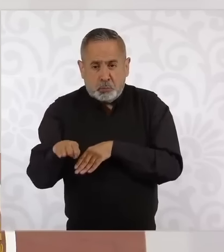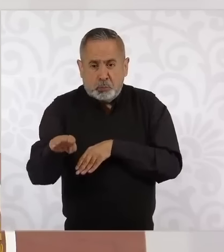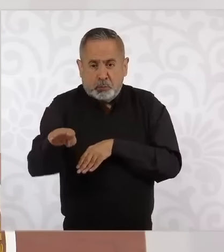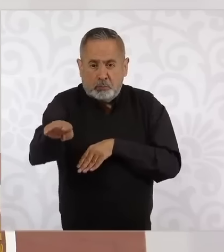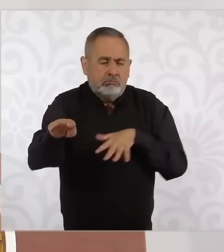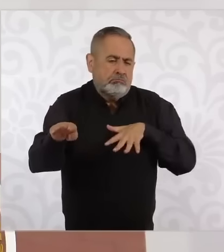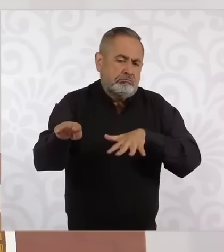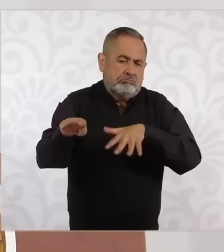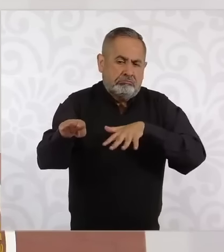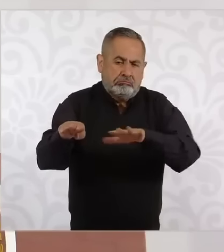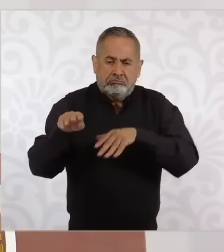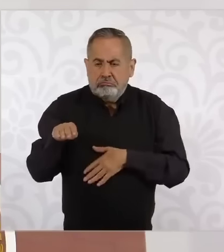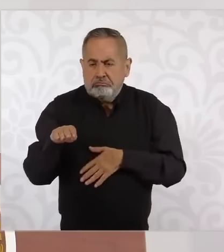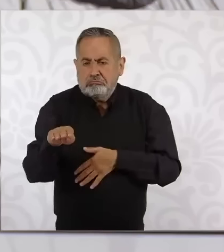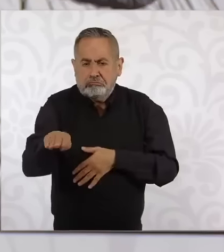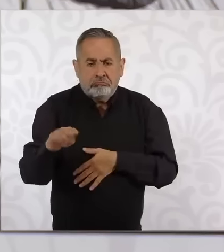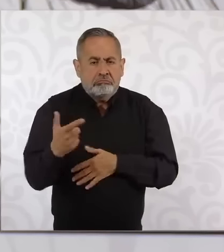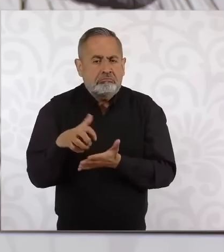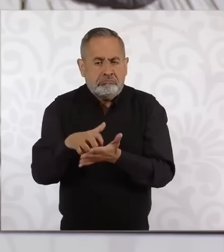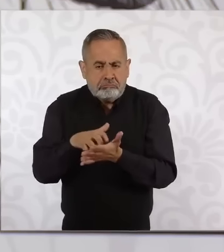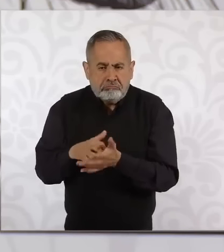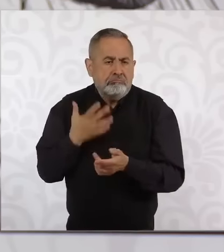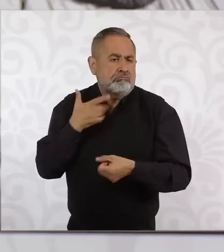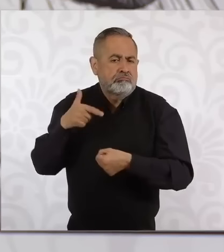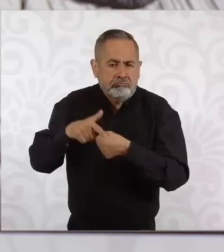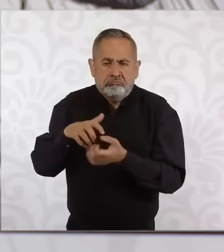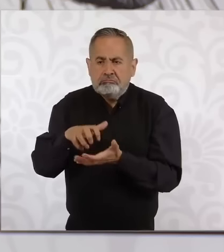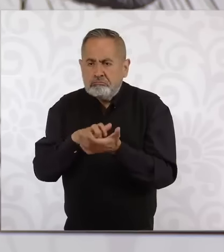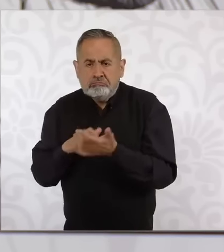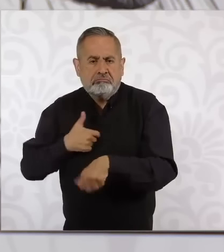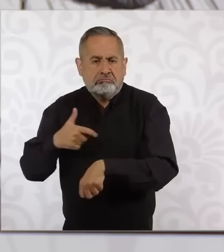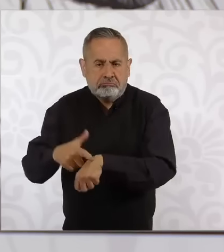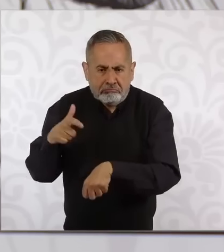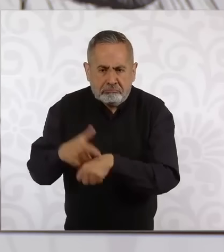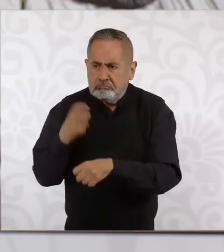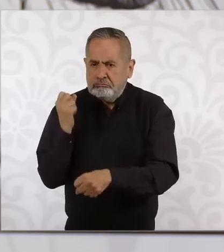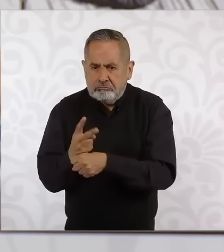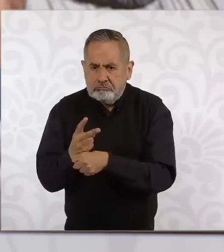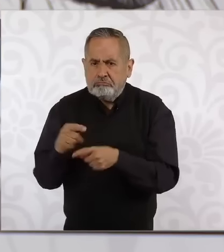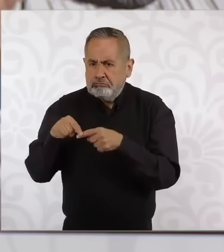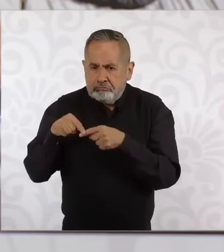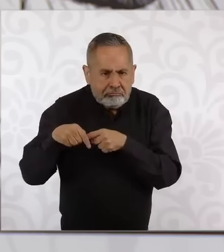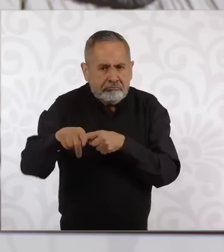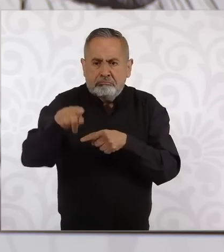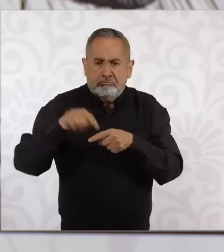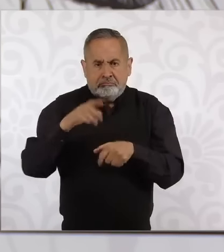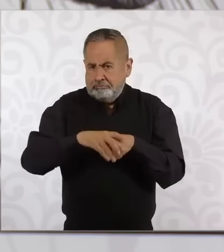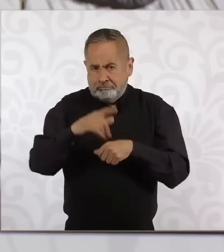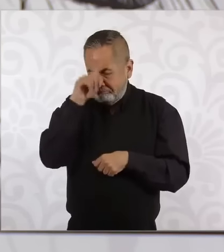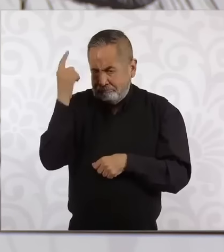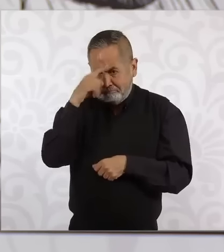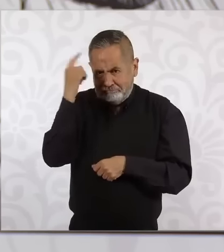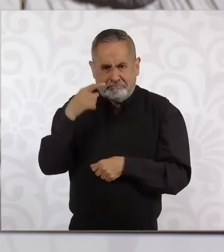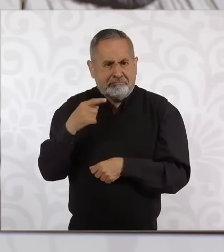se ahorra gasolina, se ahorra combustible, se ahorra e tiempos. de llevar la mercancía de un